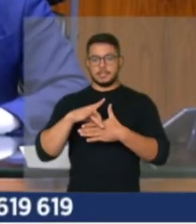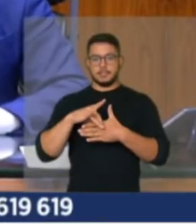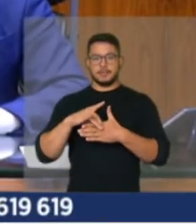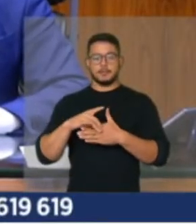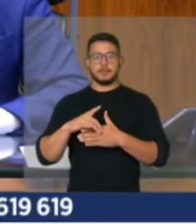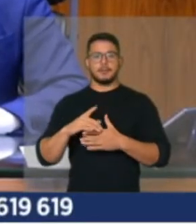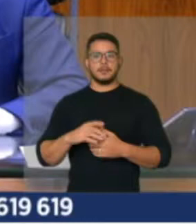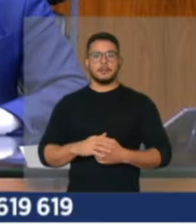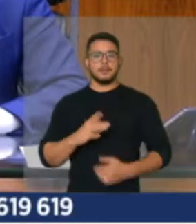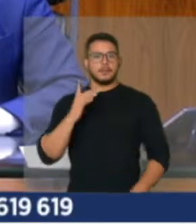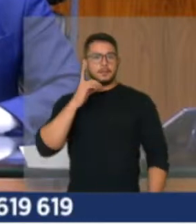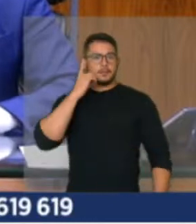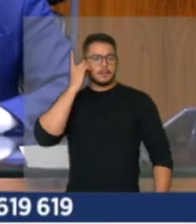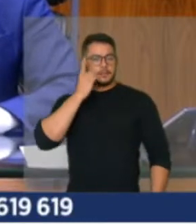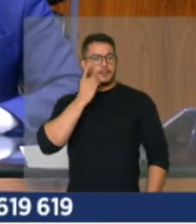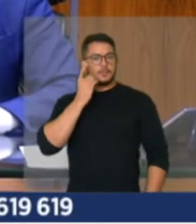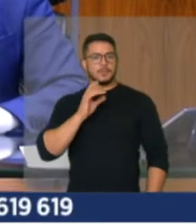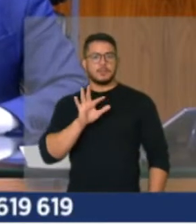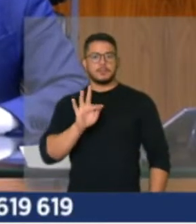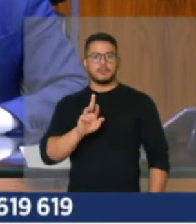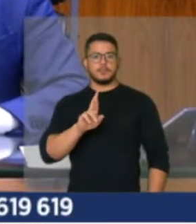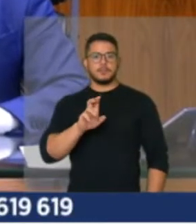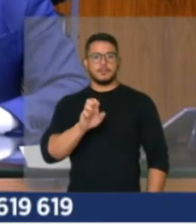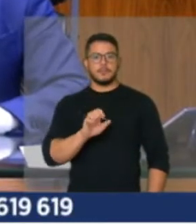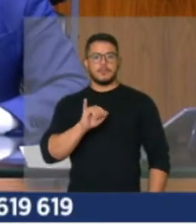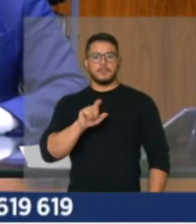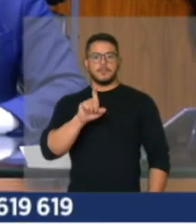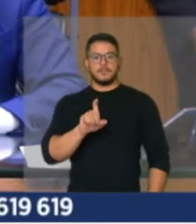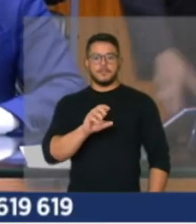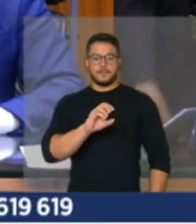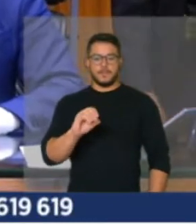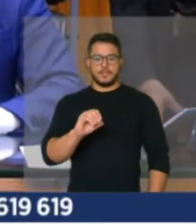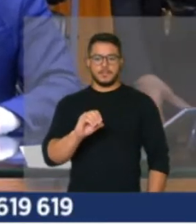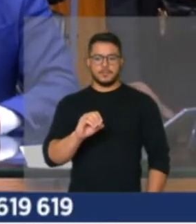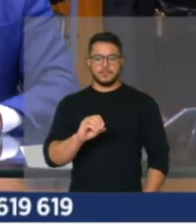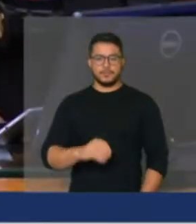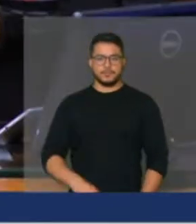MARCELO FREIXO. DEPOIS PELO PT, DEPUTADO HENRIQUE OLIVEIRA. -- [REPÓRTER]: AGORA EM